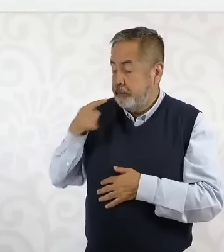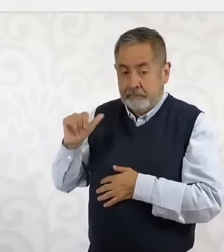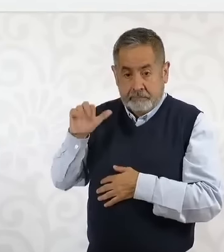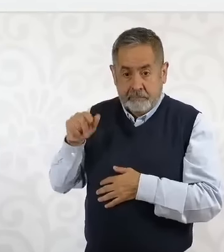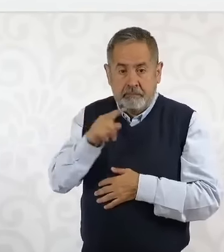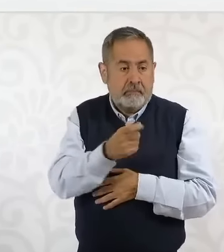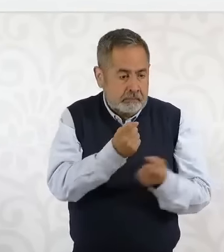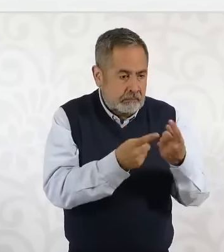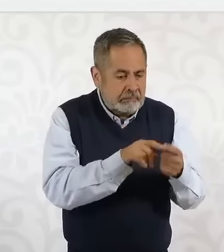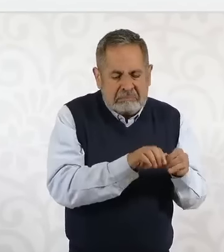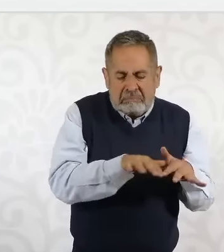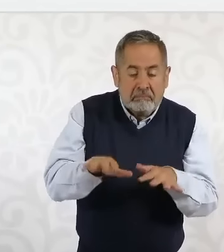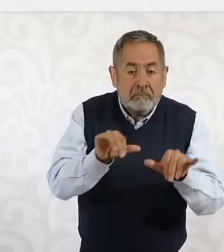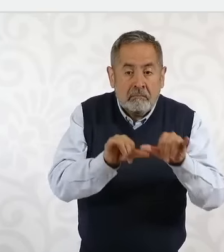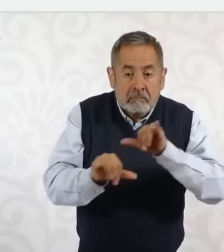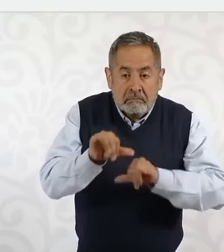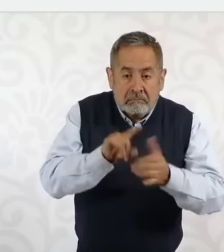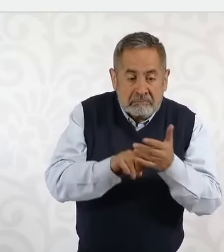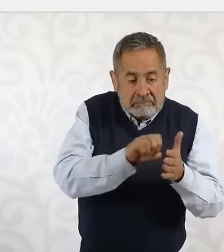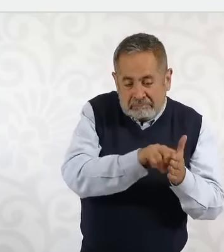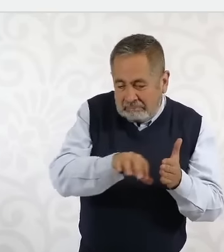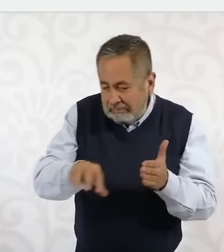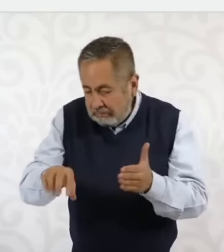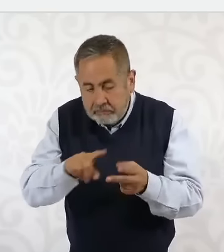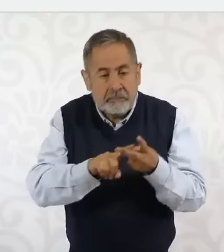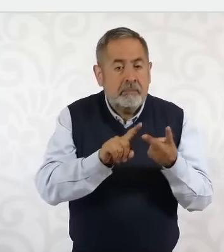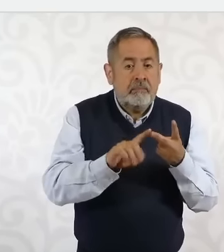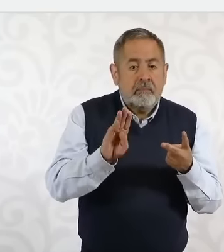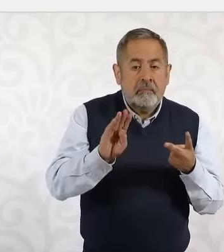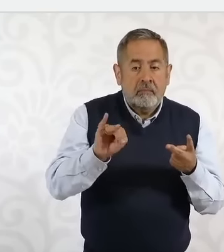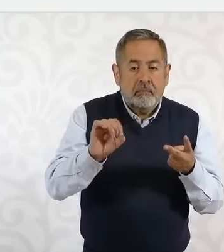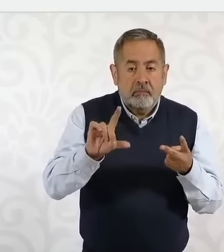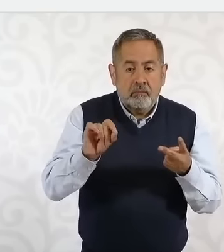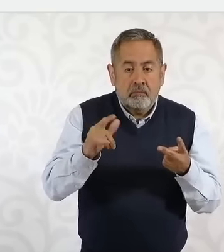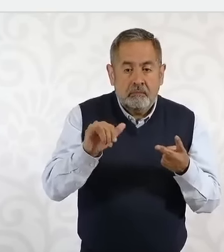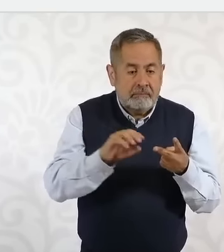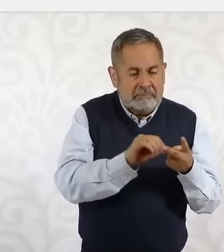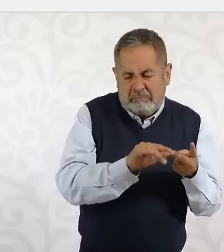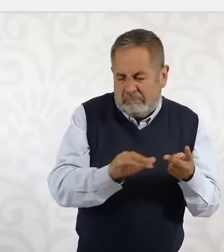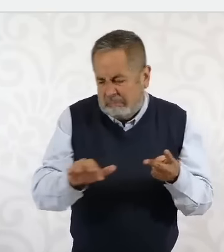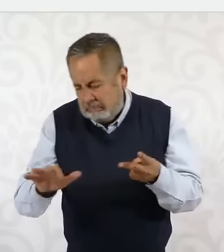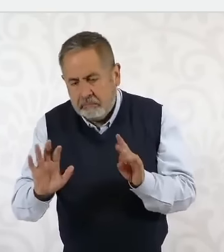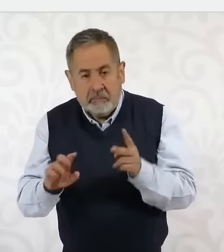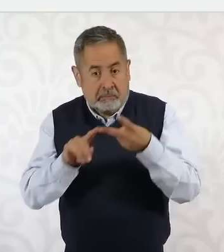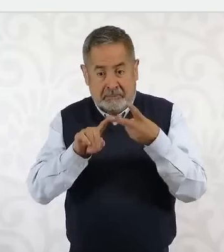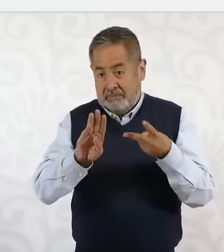química y hay otra biológica. Es más fácil de tratar la biológica que la química, eh,